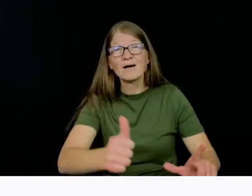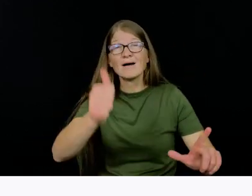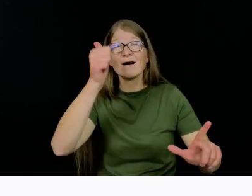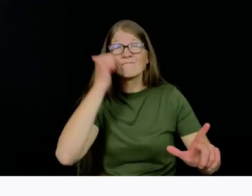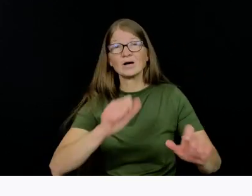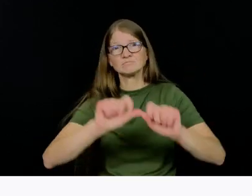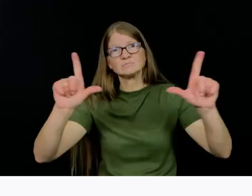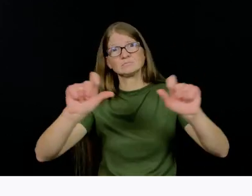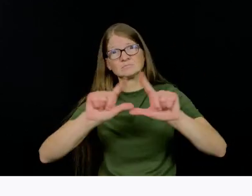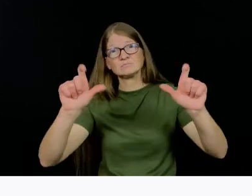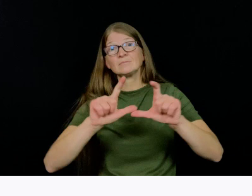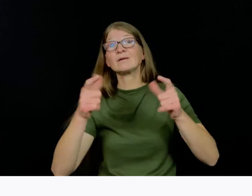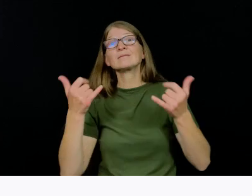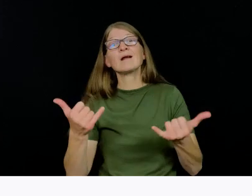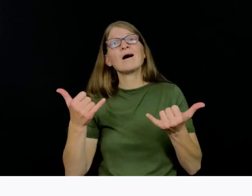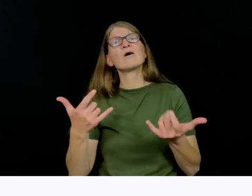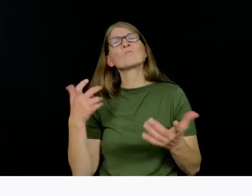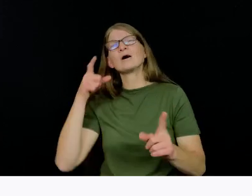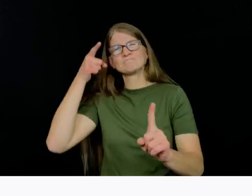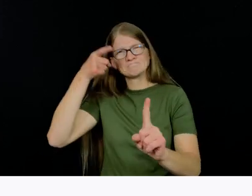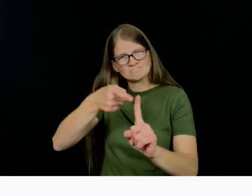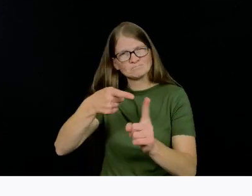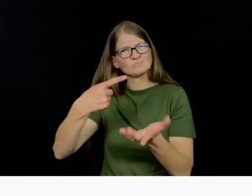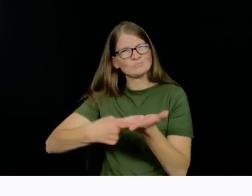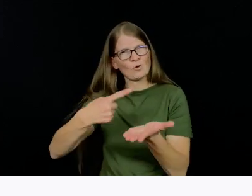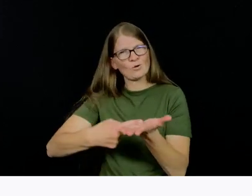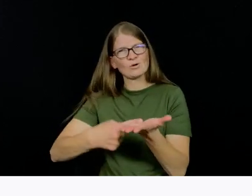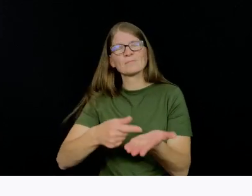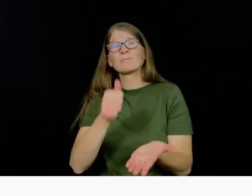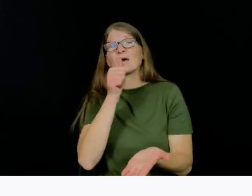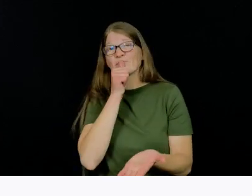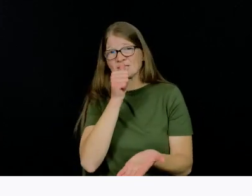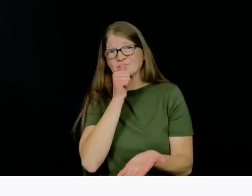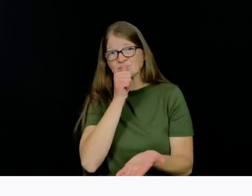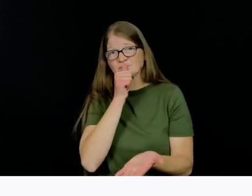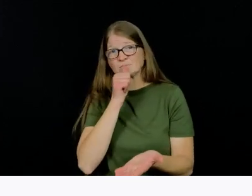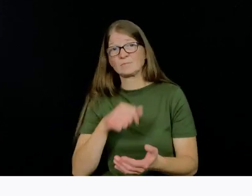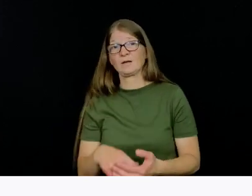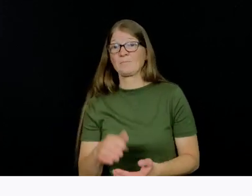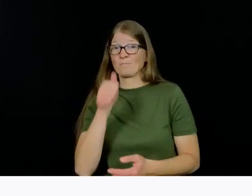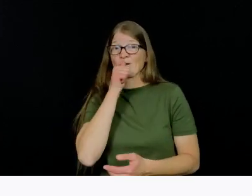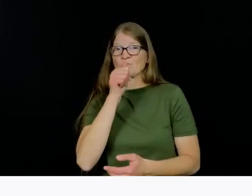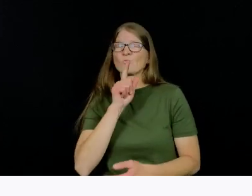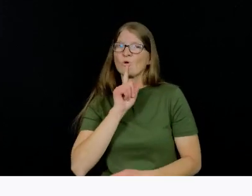لنتحدّث الآن عن الخصوصية نحن نؤمن بأن الخصوصية أمرٌ شخصي، وأنه من مسؤوليتنا